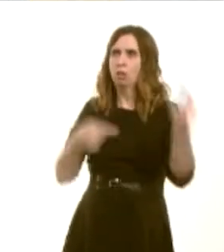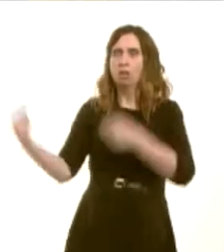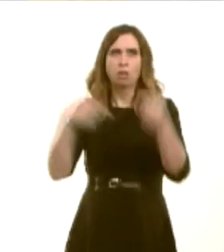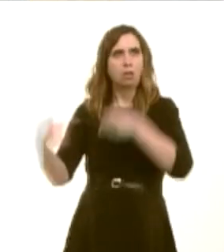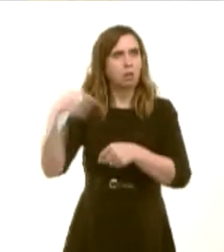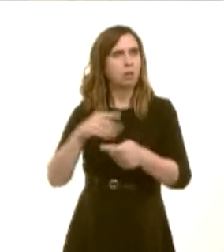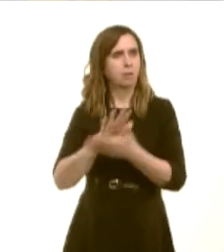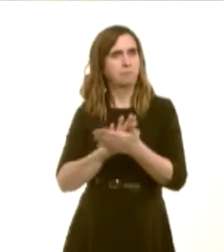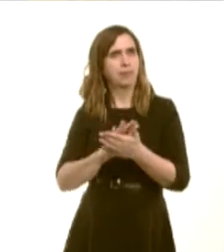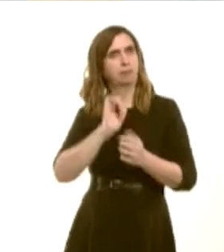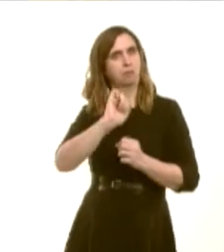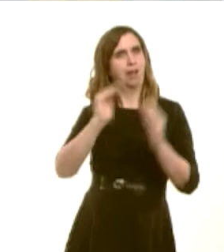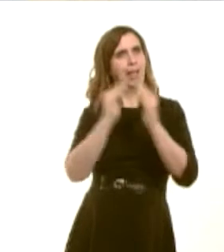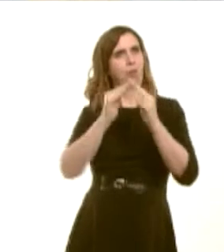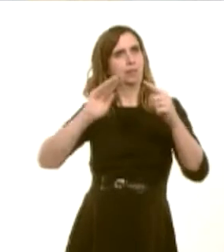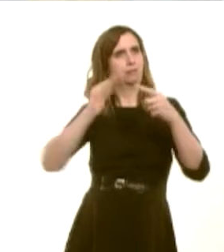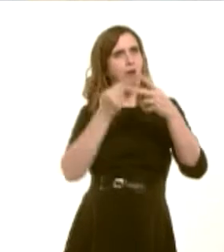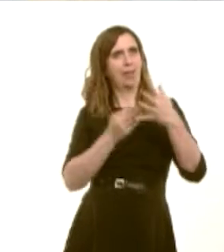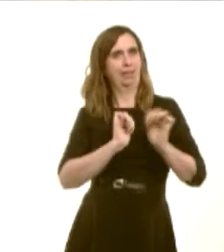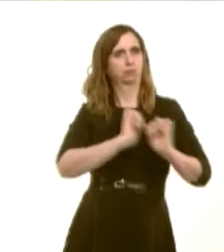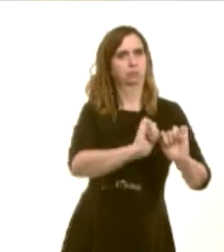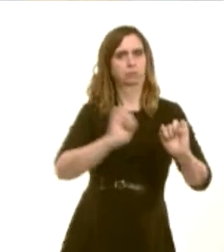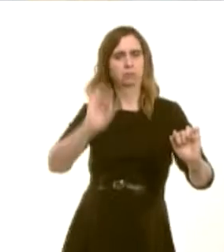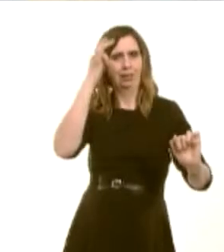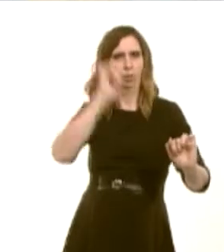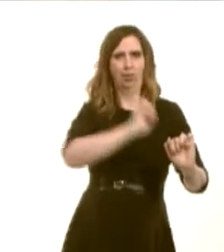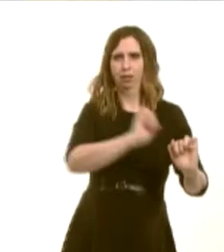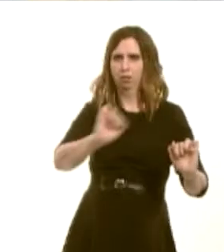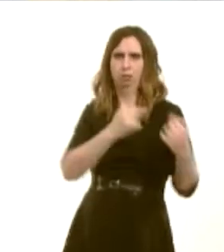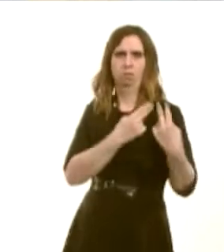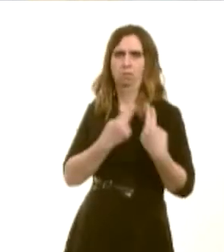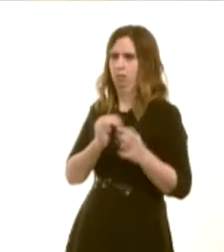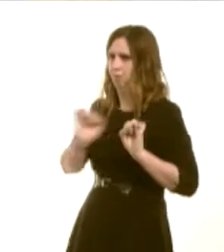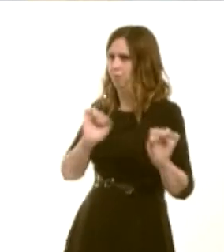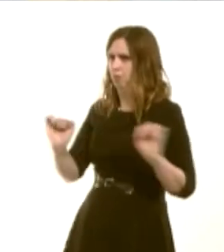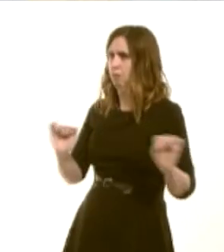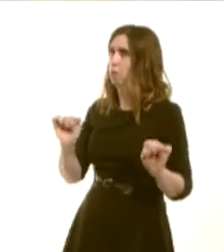o ran cryfder y Gymraeg ywír maes cynllunio, ac, er mwyn diogeluír Gymraeg, mae angen